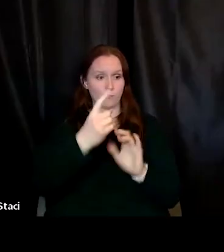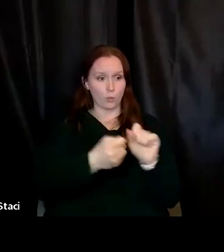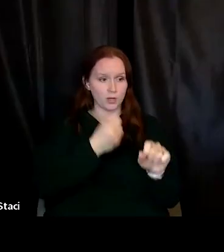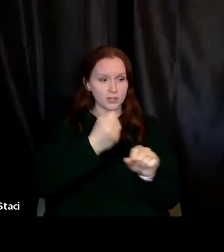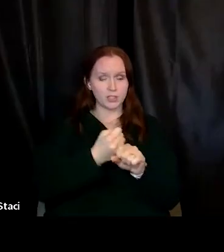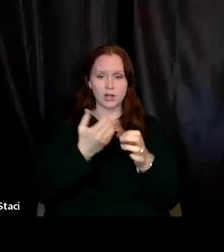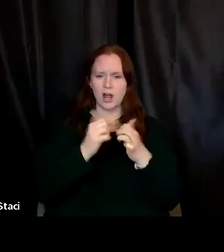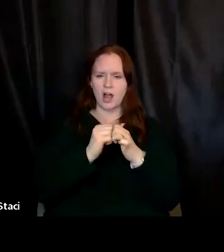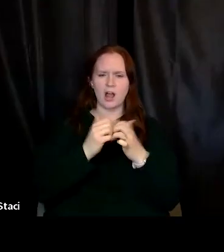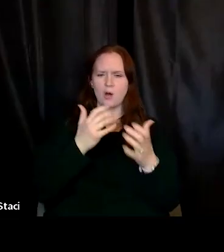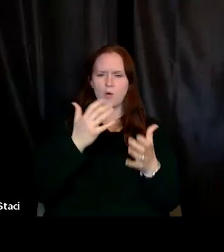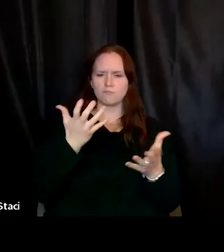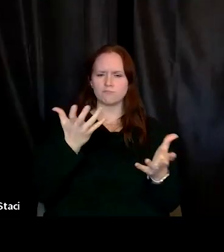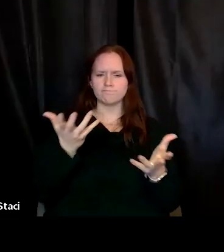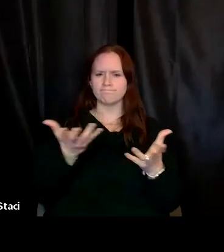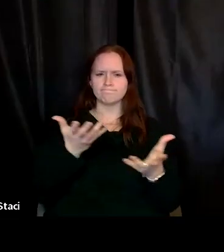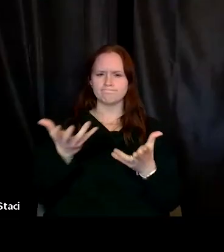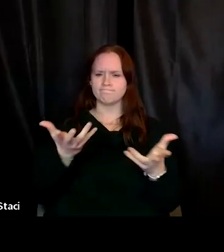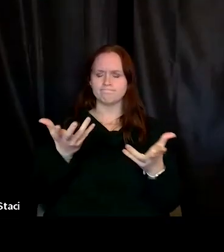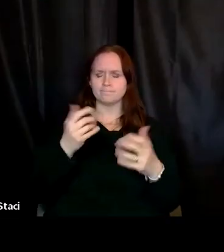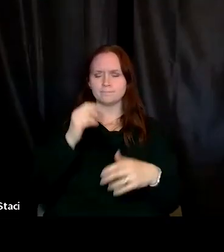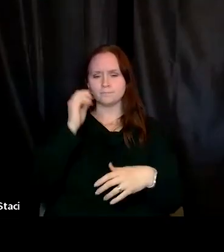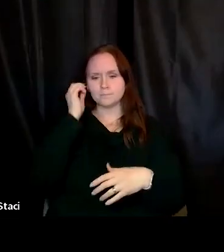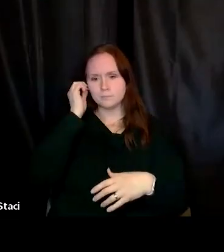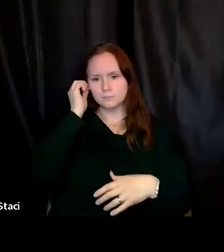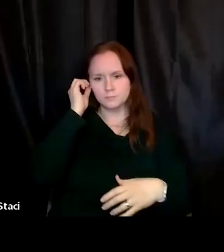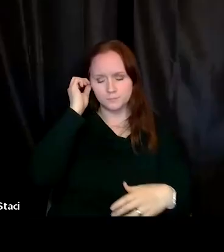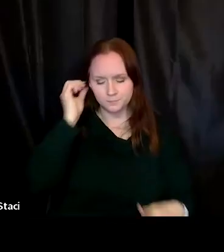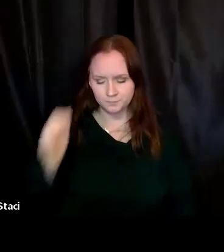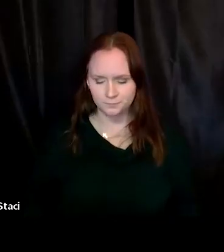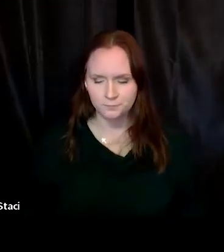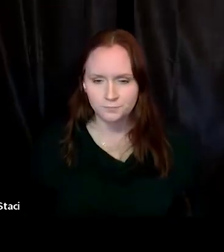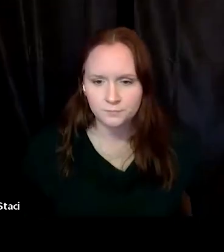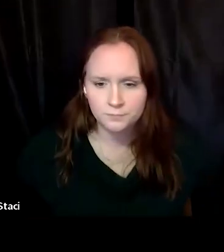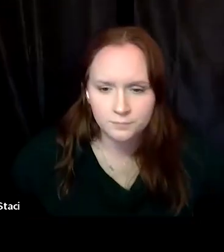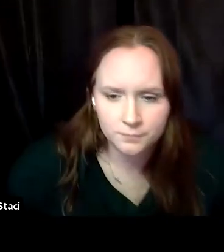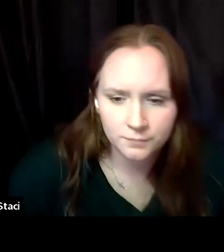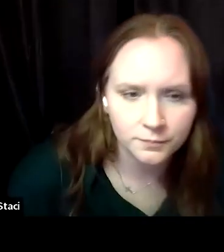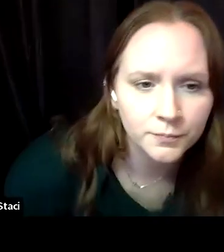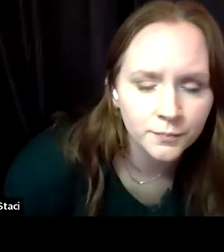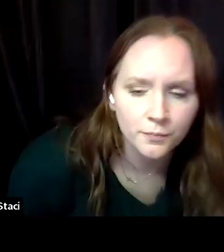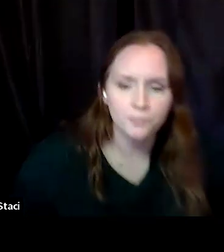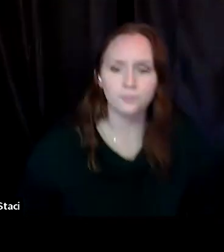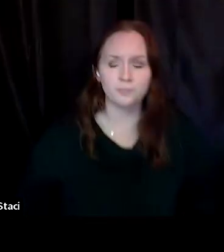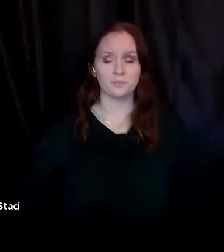su oficina puede no estar respondiendo a los formularios. Y creo que todo vuelve a si has podido